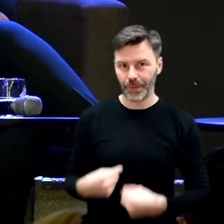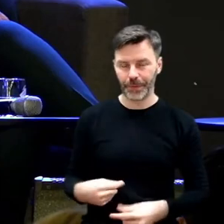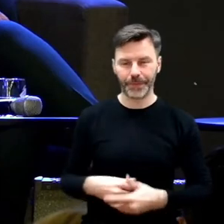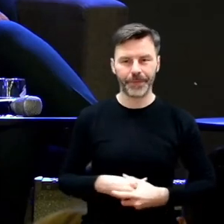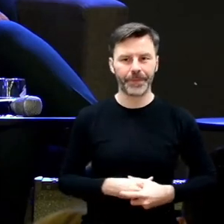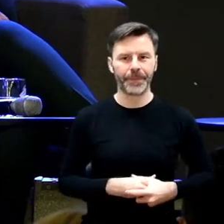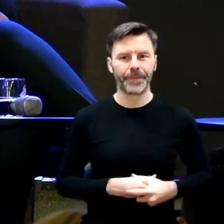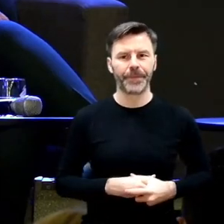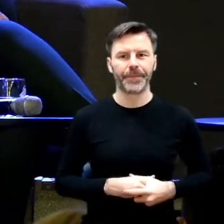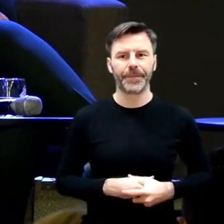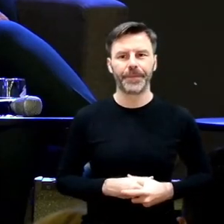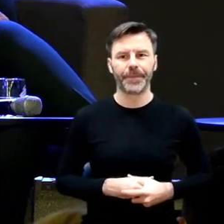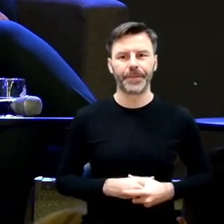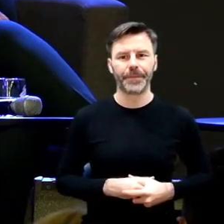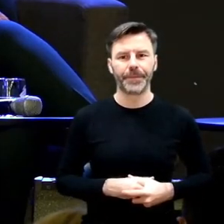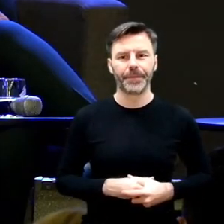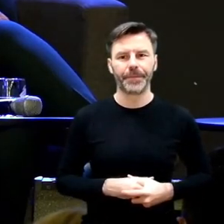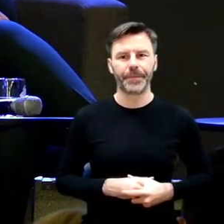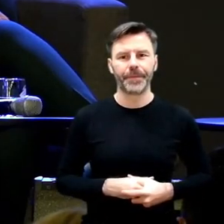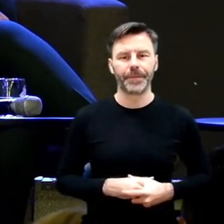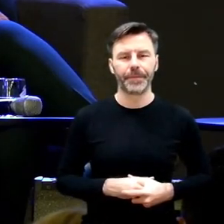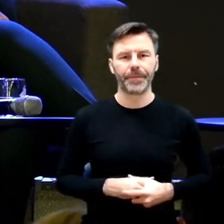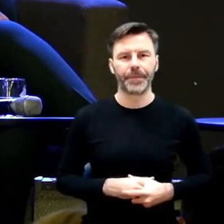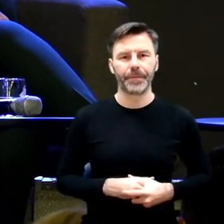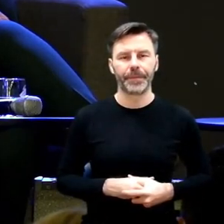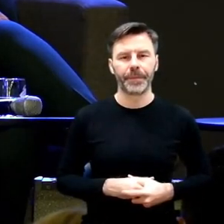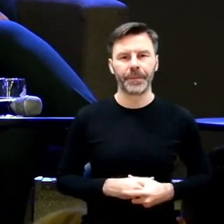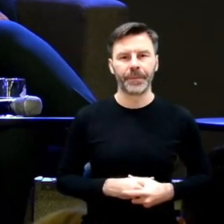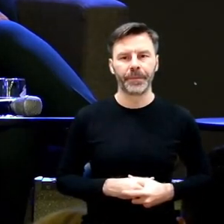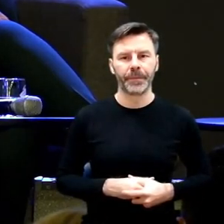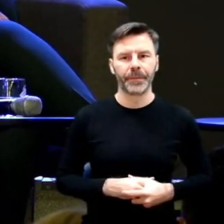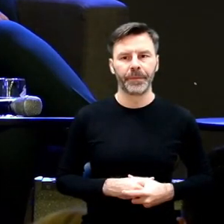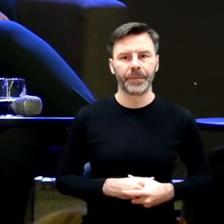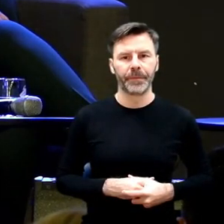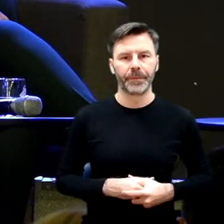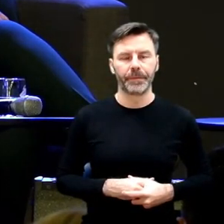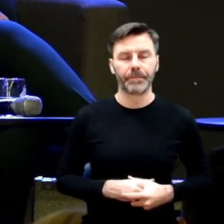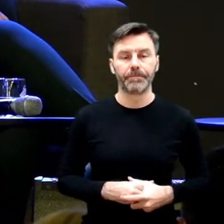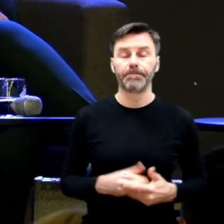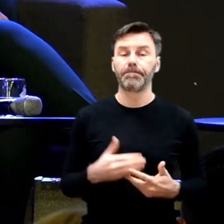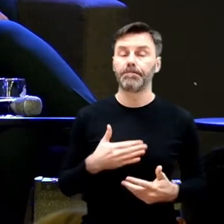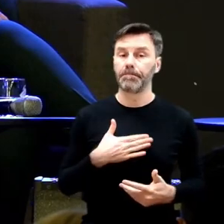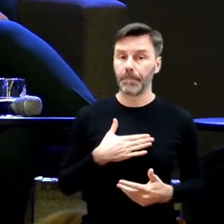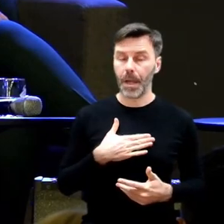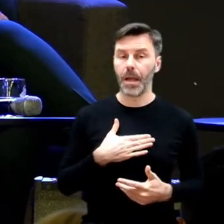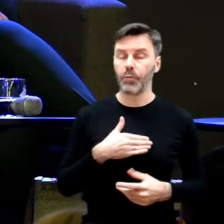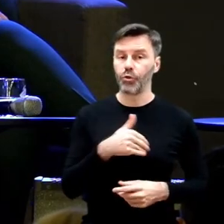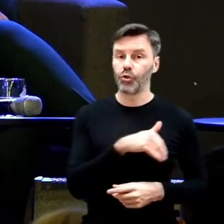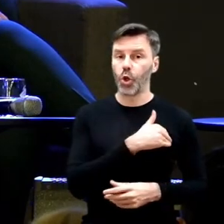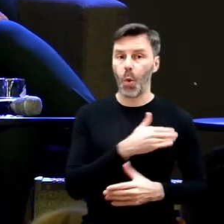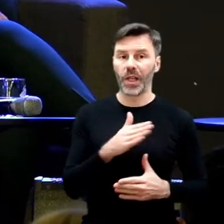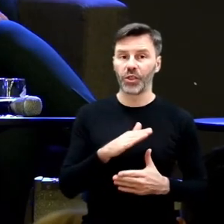Ale ważnym też elementem jest to, że mamy szkołę średnią. Nie dlatego, że bardzo chcieliśmy ją mieć,